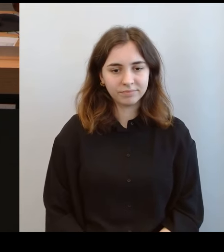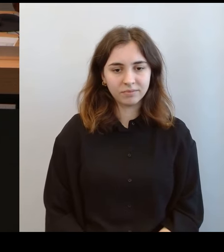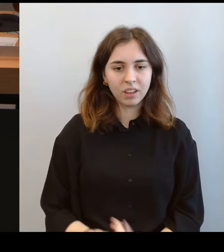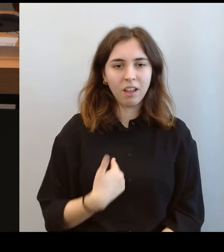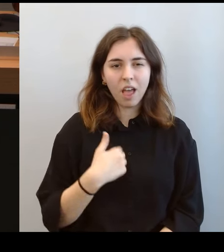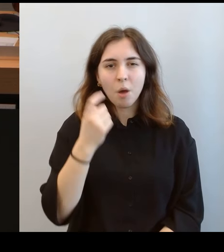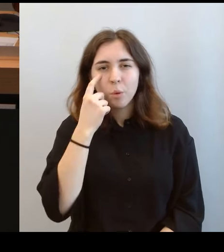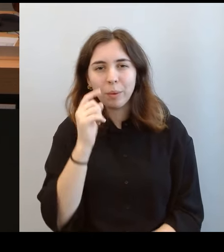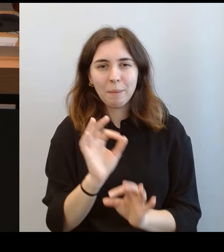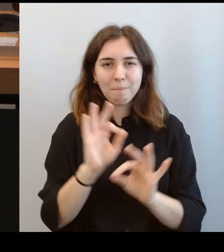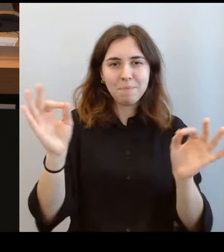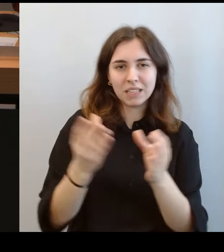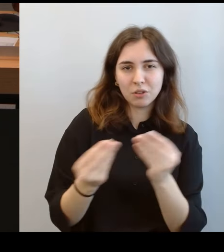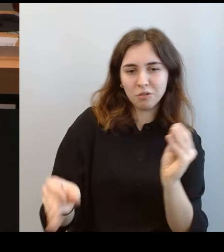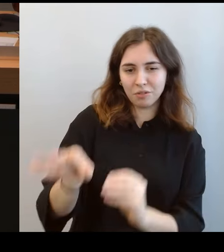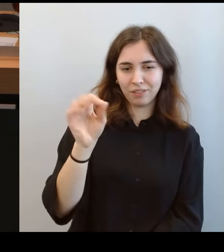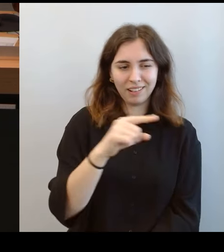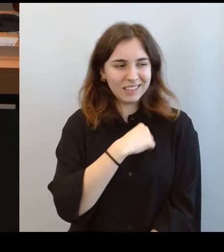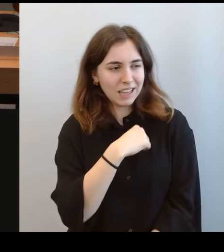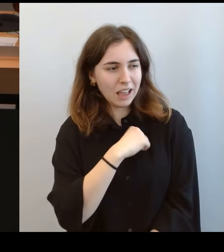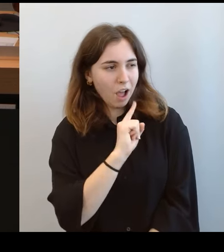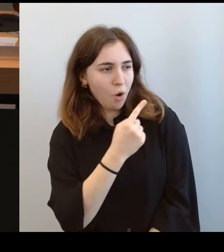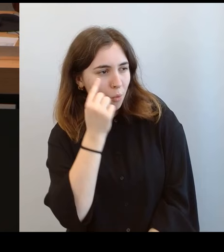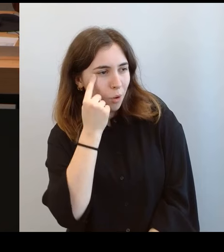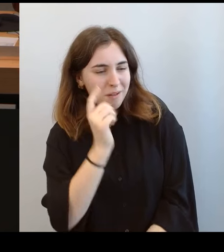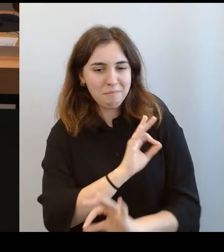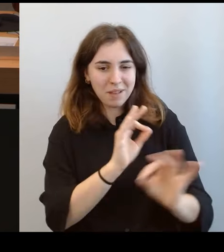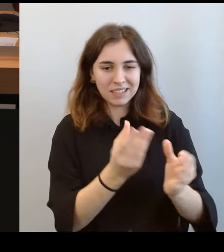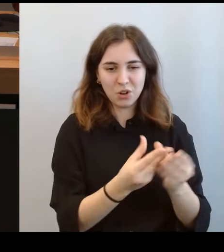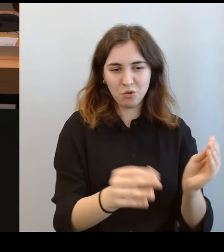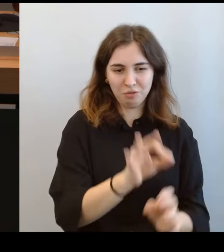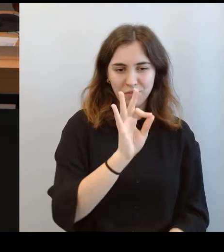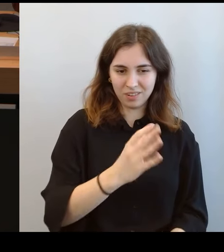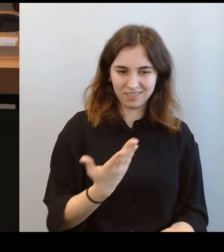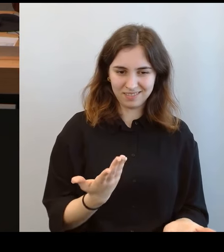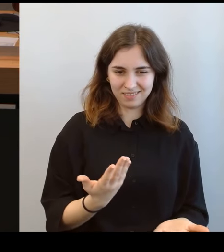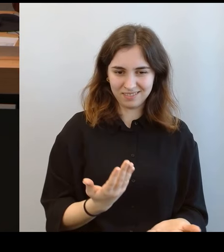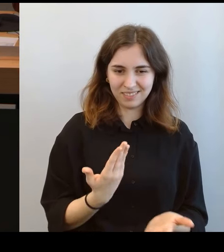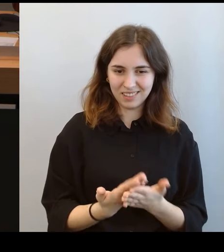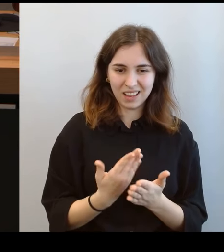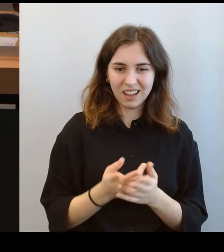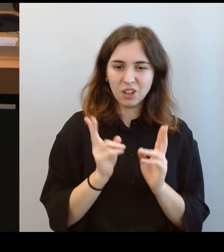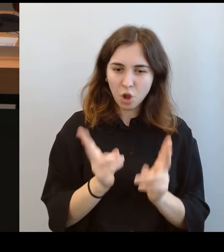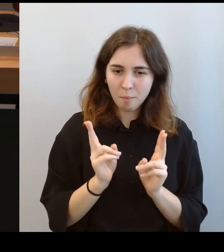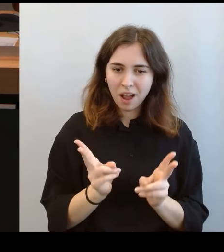Parlamentarismus und Demokratie lebt von gegenseitiger Toleranz anderer Meinungen.